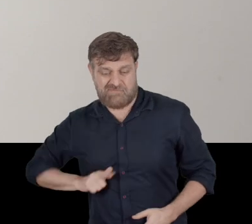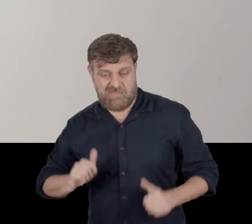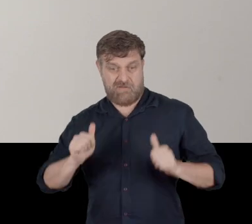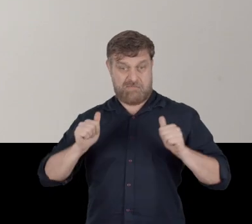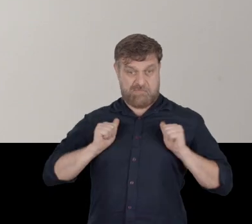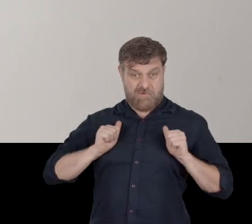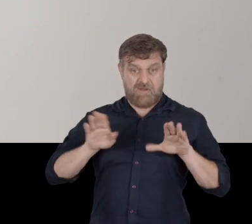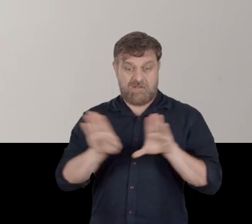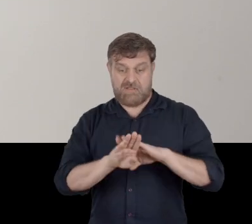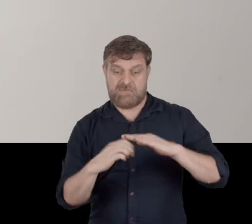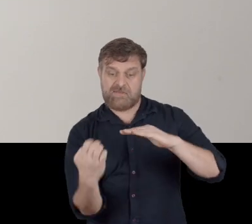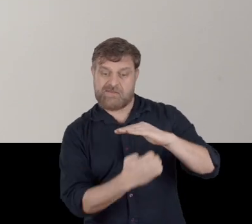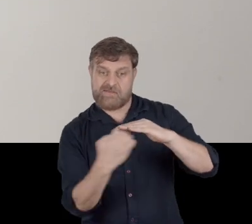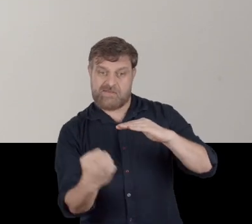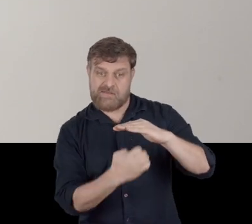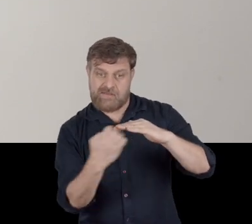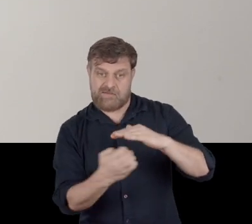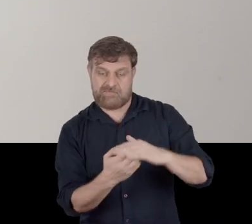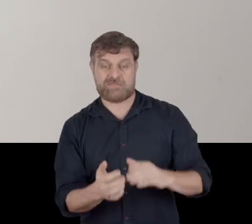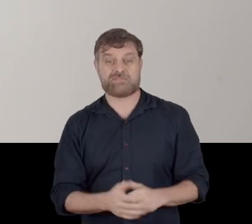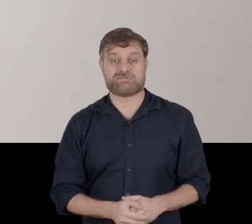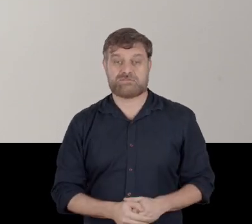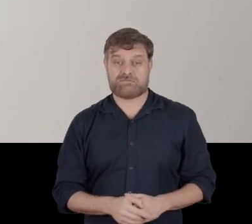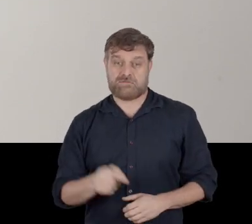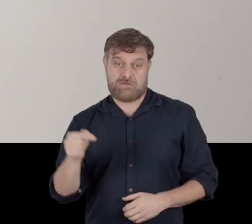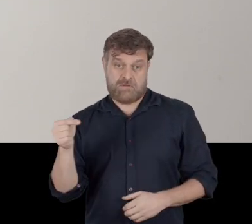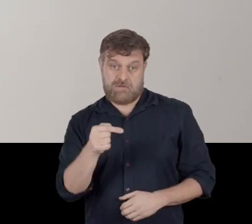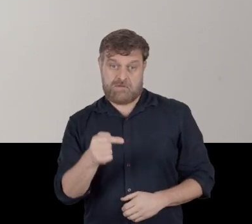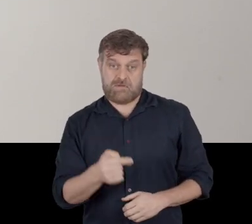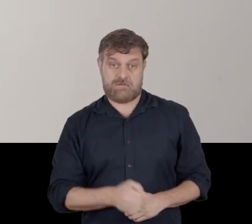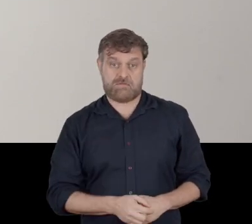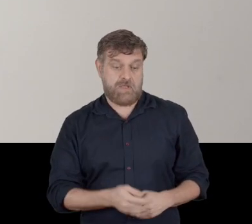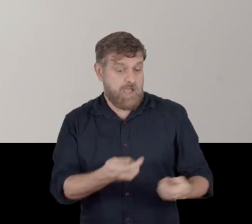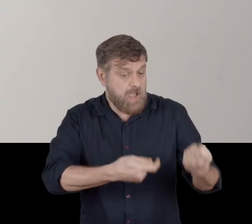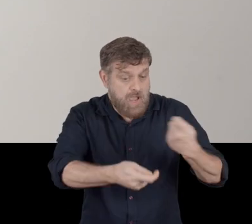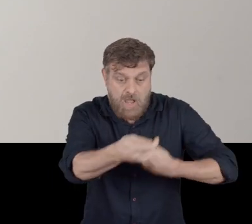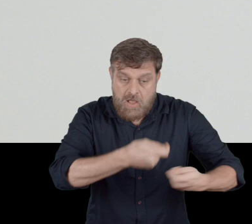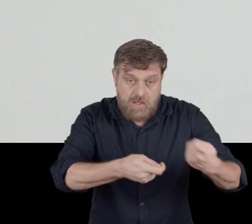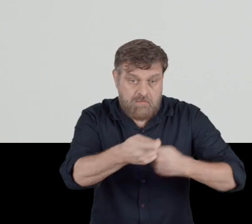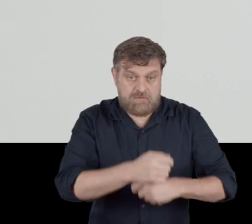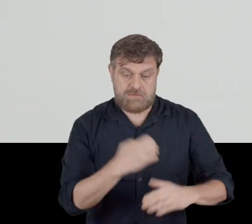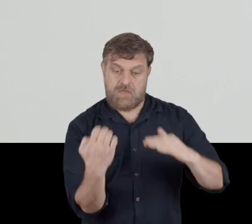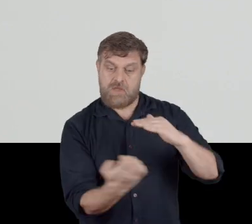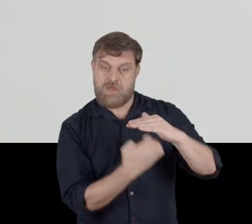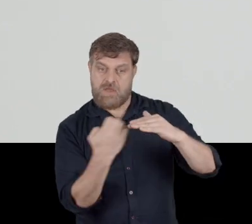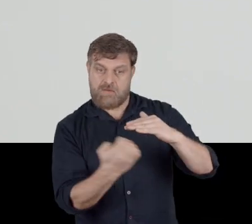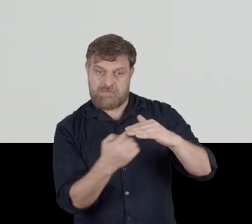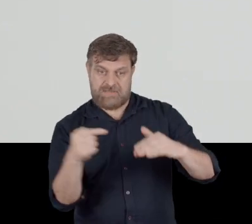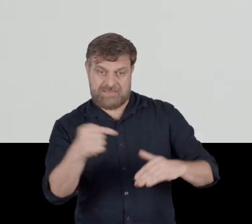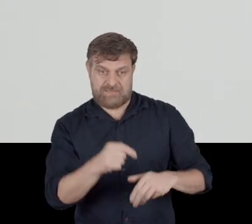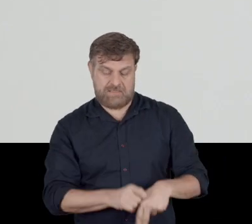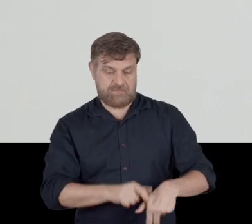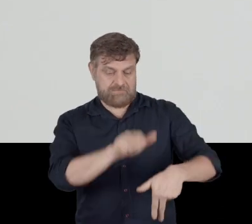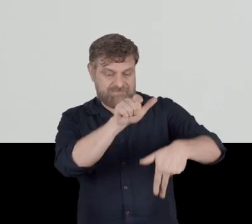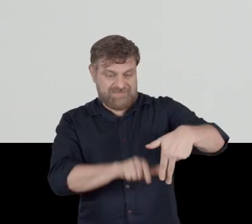do ponto de vista da empresa, isso é o negócio. Uma empresa, quando ela traz a diversidade e a inclusão